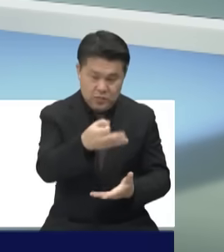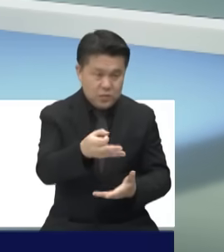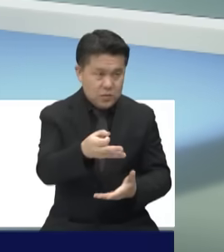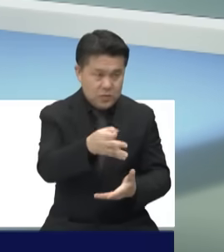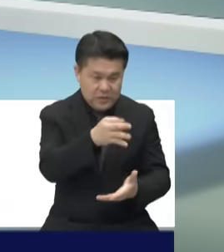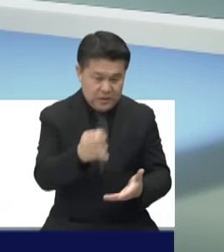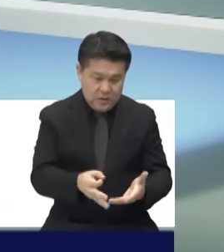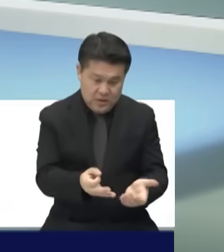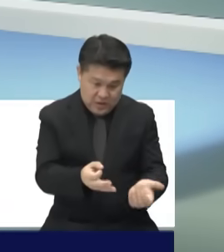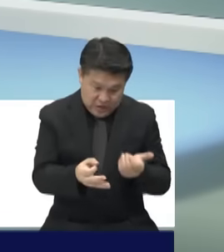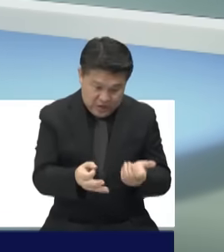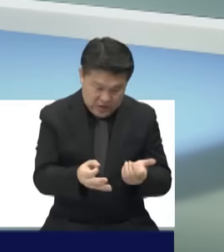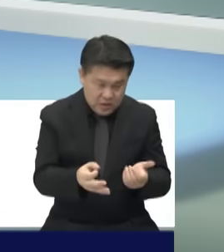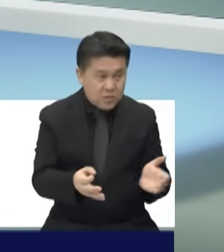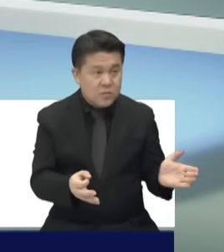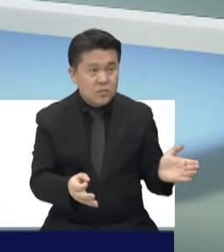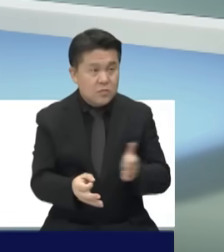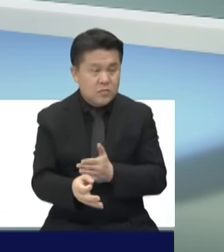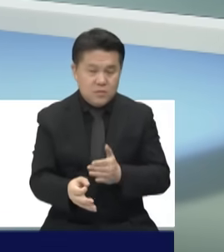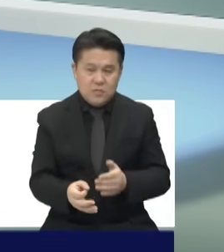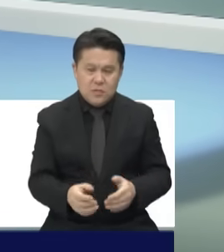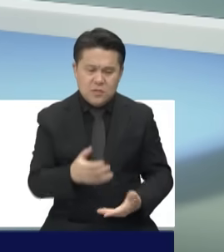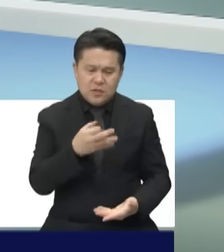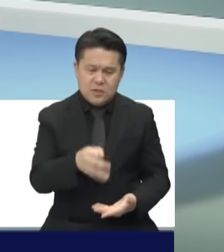전부터 재정을 추산해 보면 내년부터